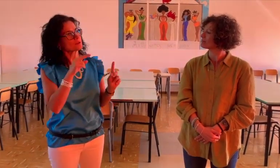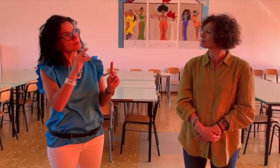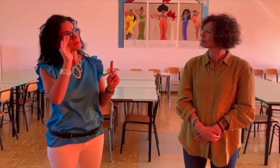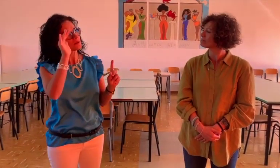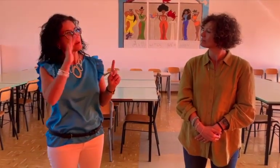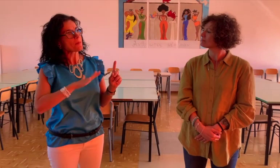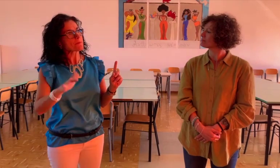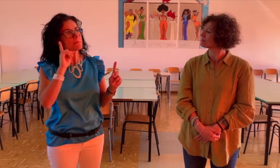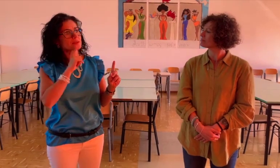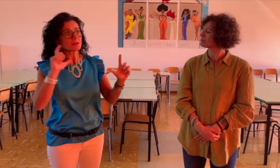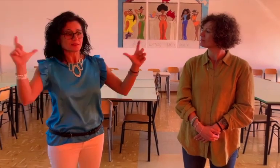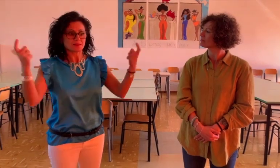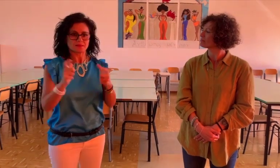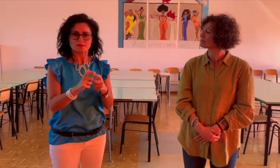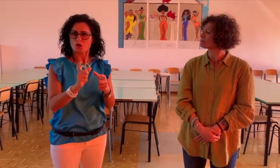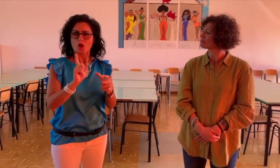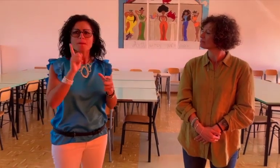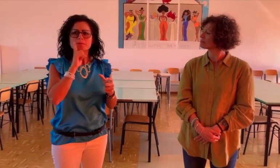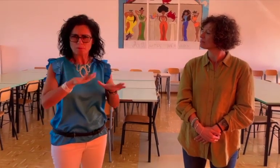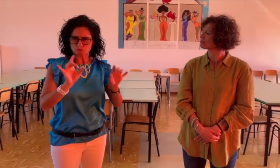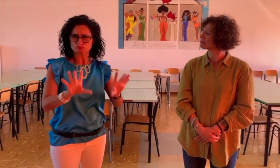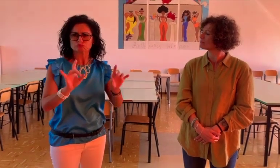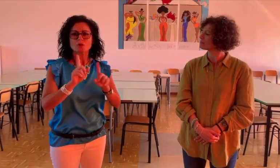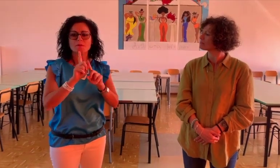I bambini non sono diminuiti, ce ne sono ancora,